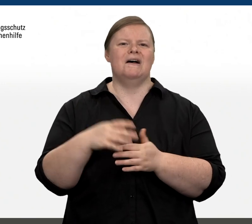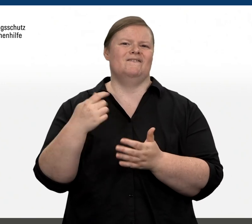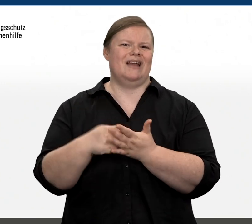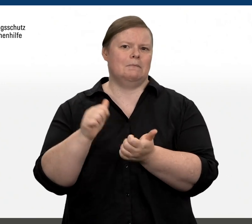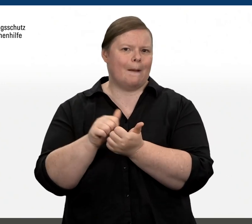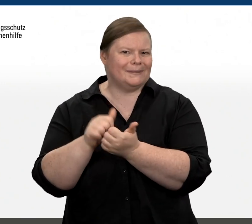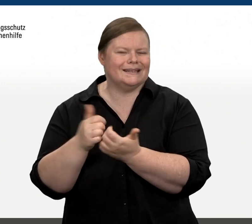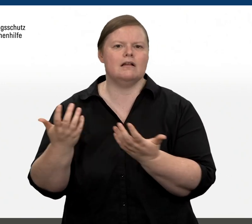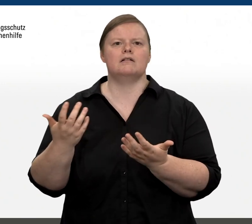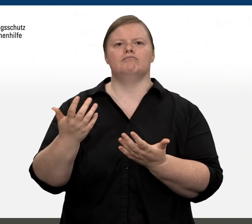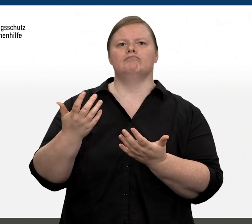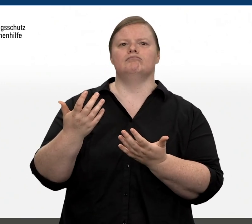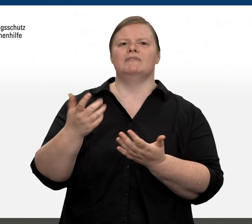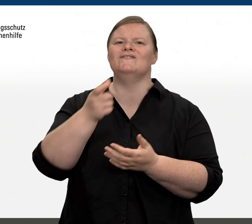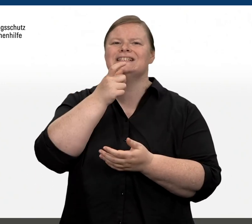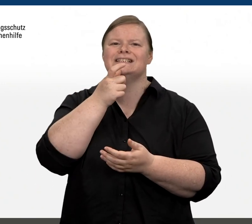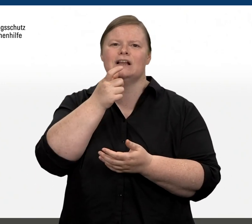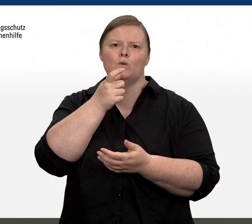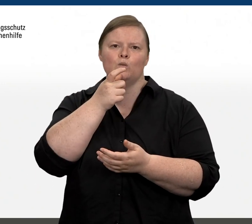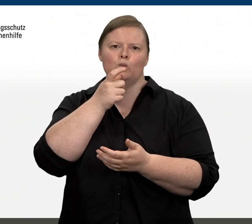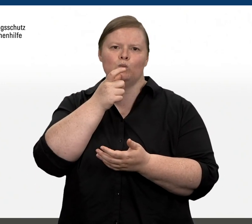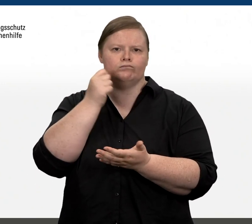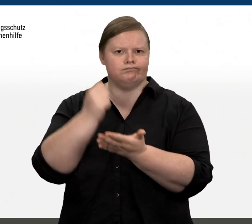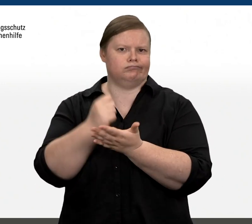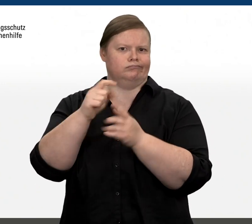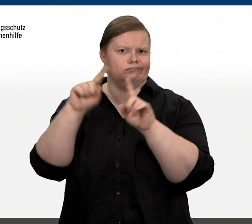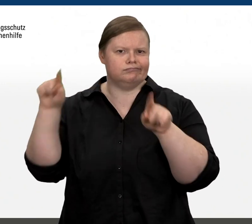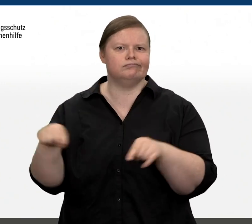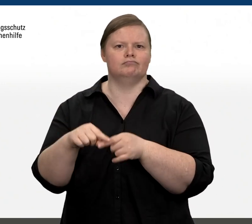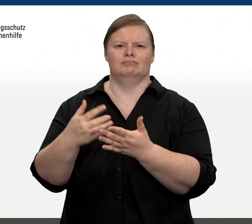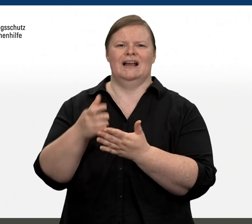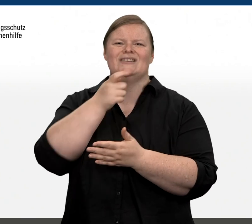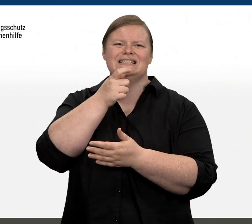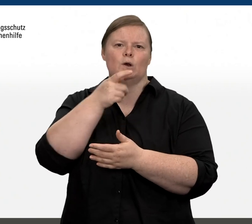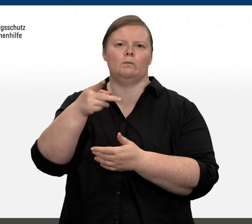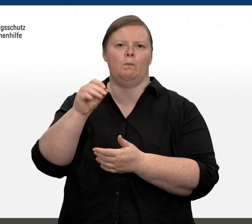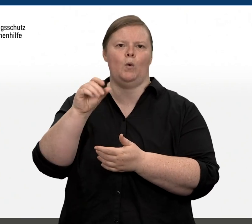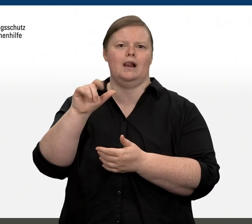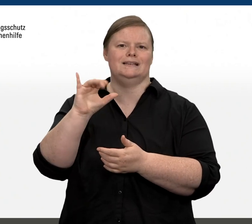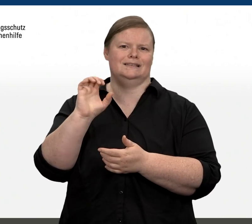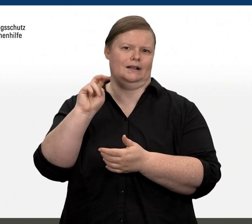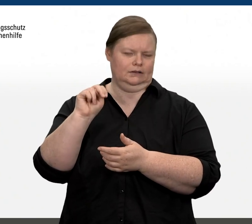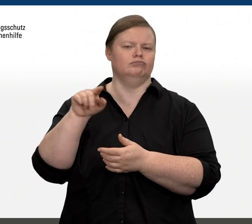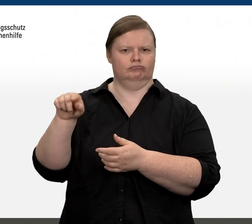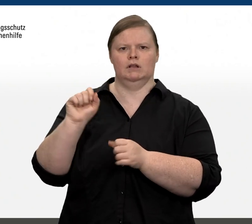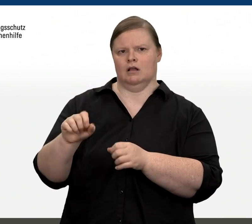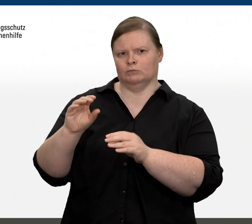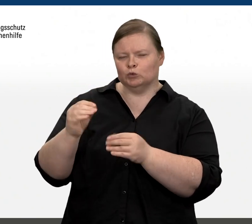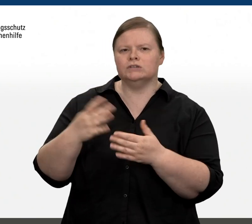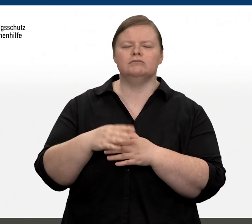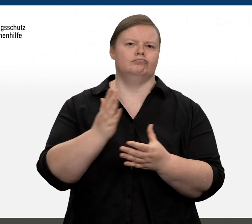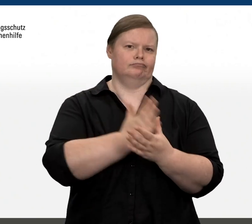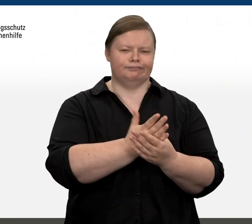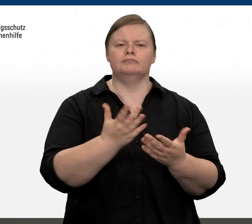Wertpapiere, Versicherungspolicen;